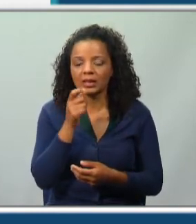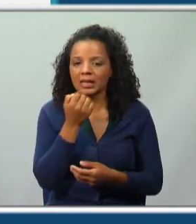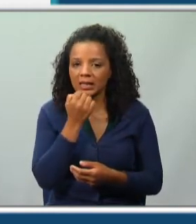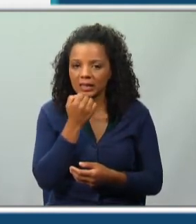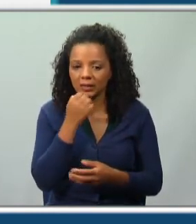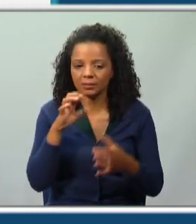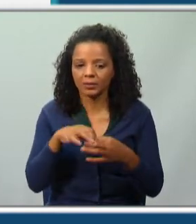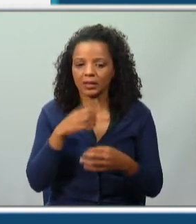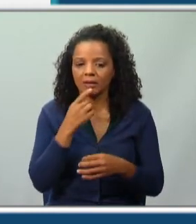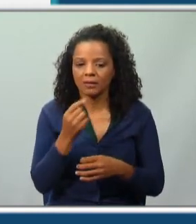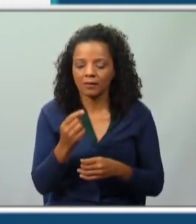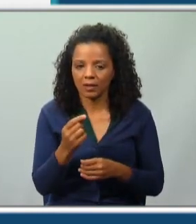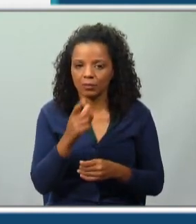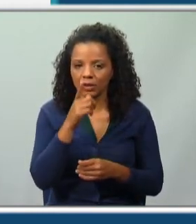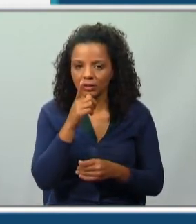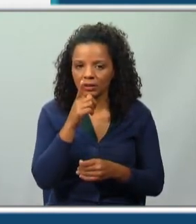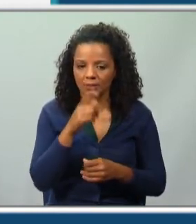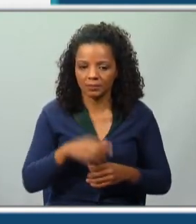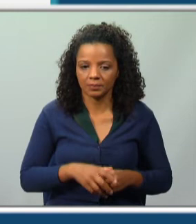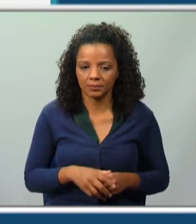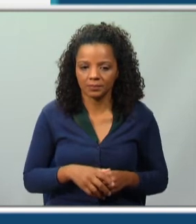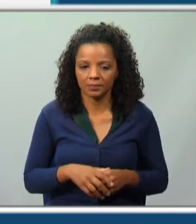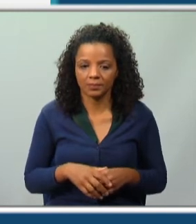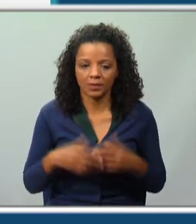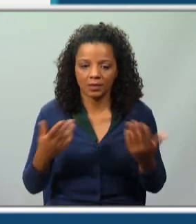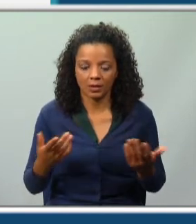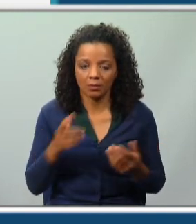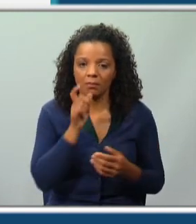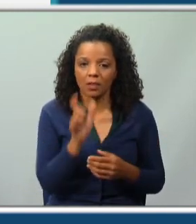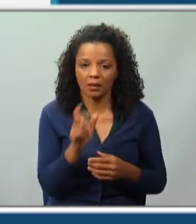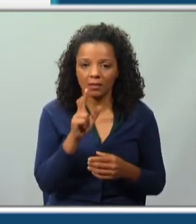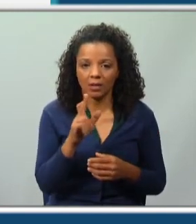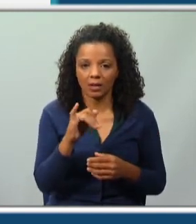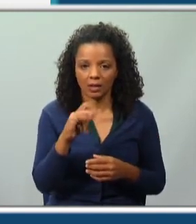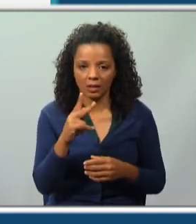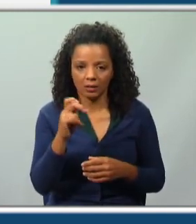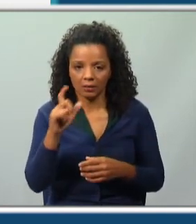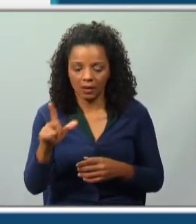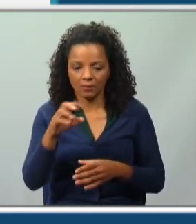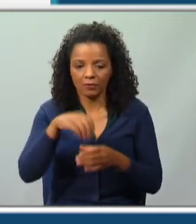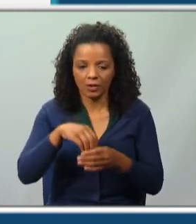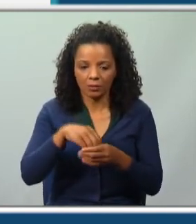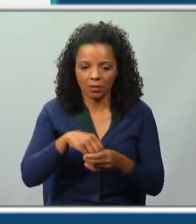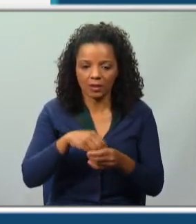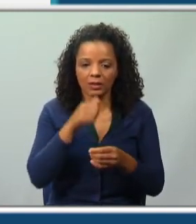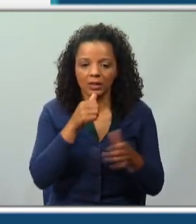verbo Latino Réu e por isso é que rival é uma palavra da família de Rio rivais 拉丁動詞被告，這就是為什麼競爭對手是里約對手家族的一句話